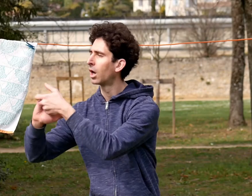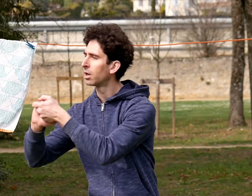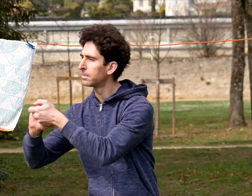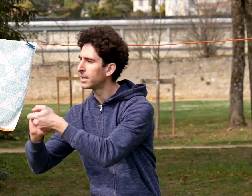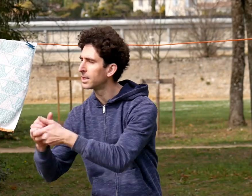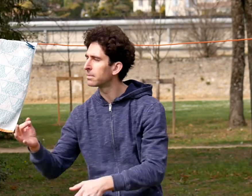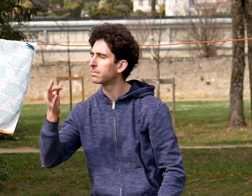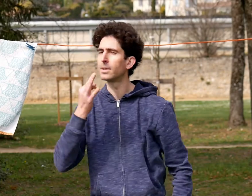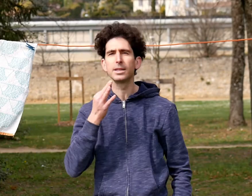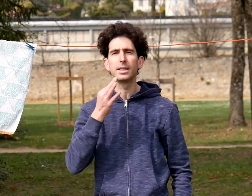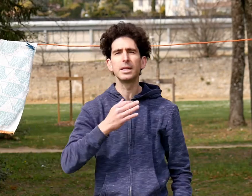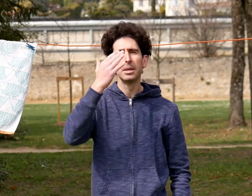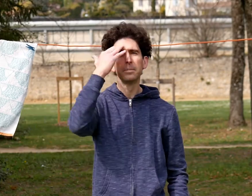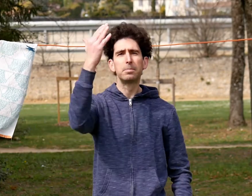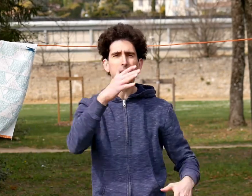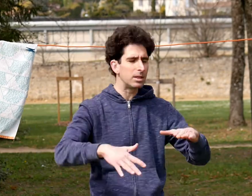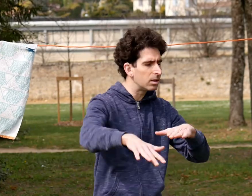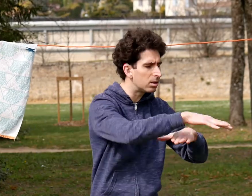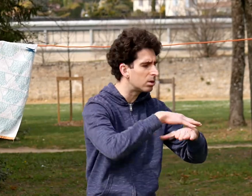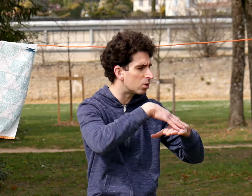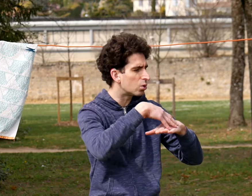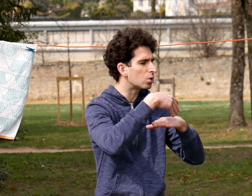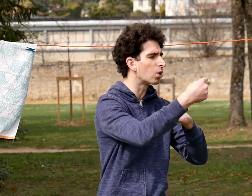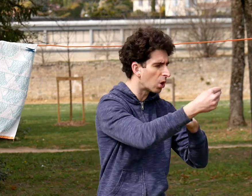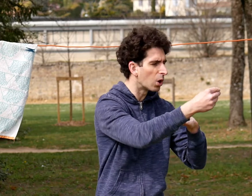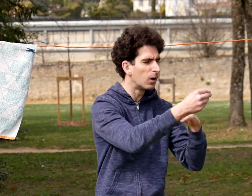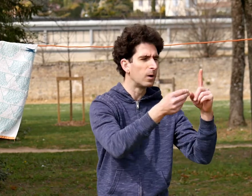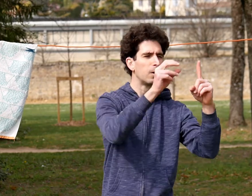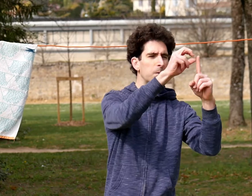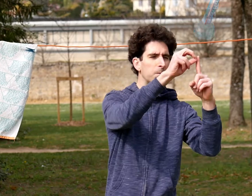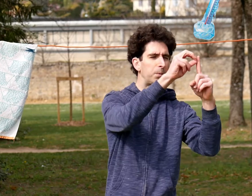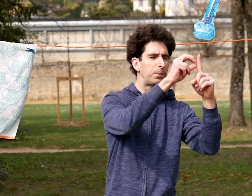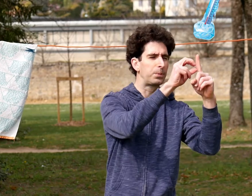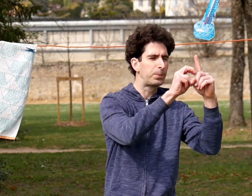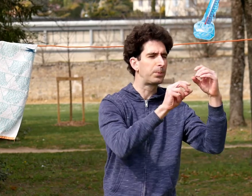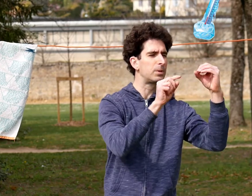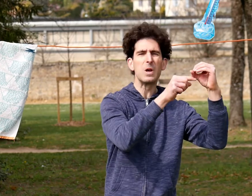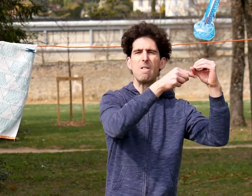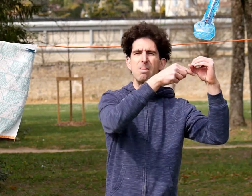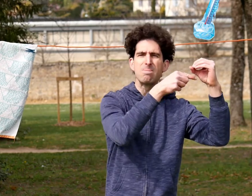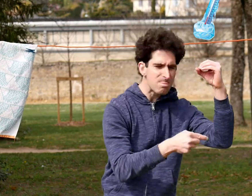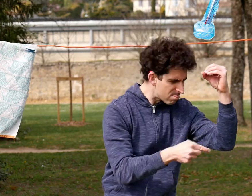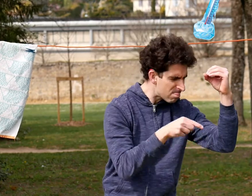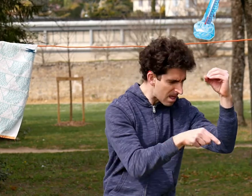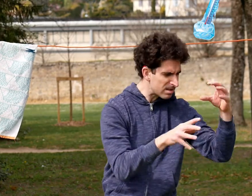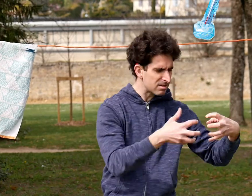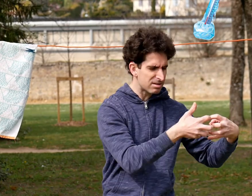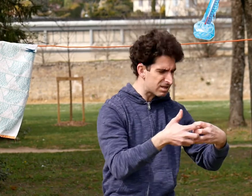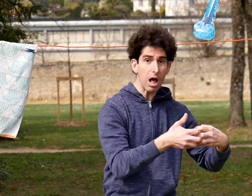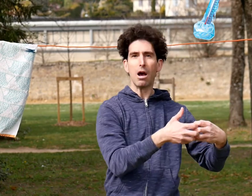Un ami m'a dit que s'il gèle dehors, avec des températures au-dessous de zéro,